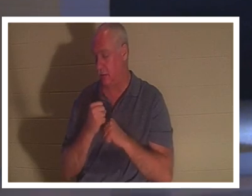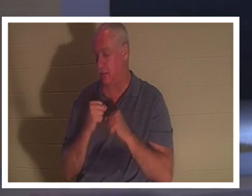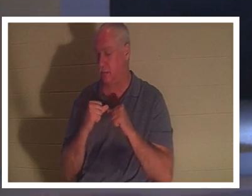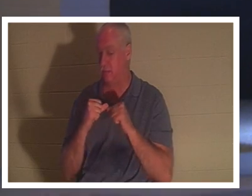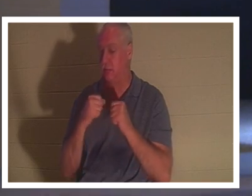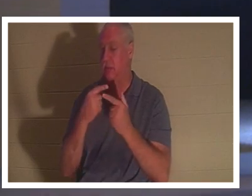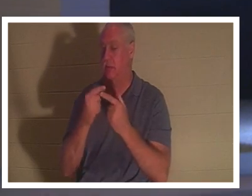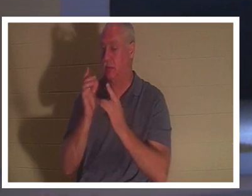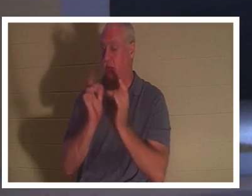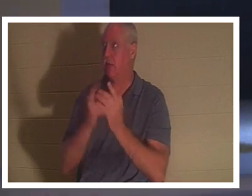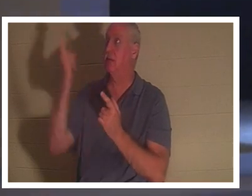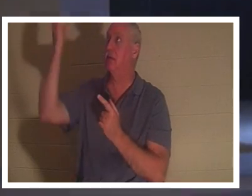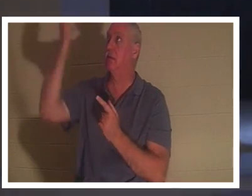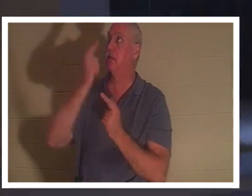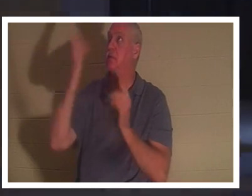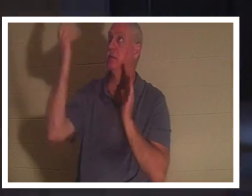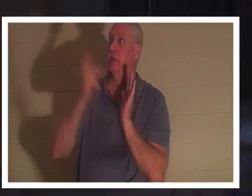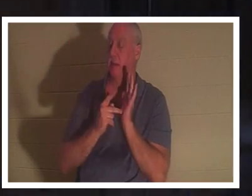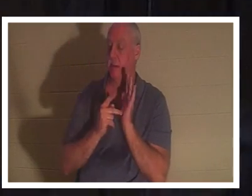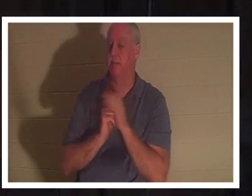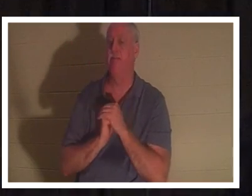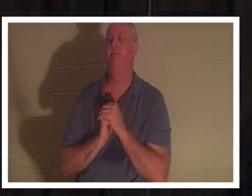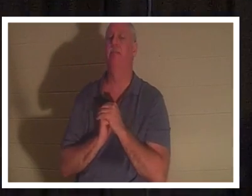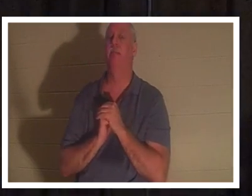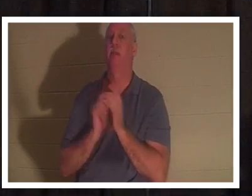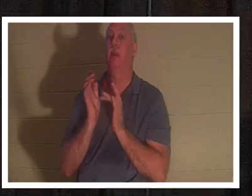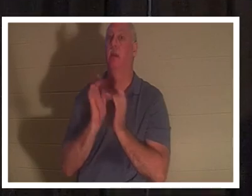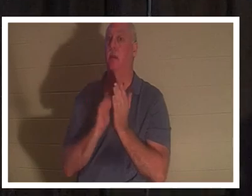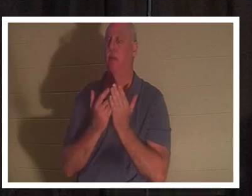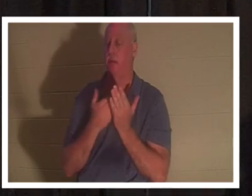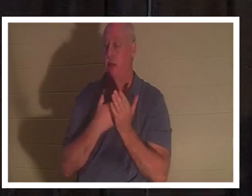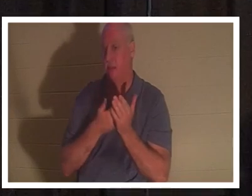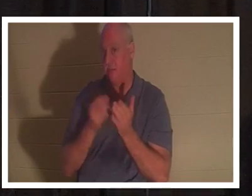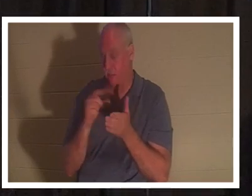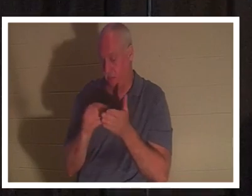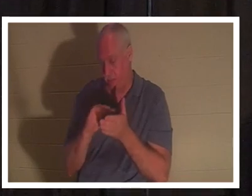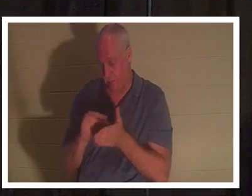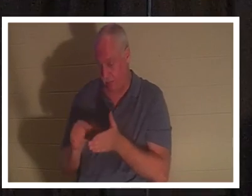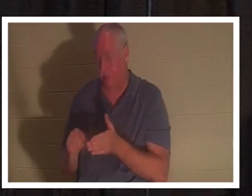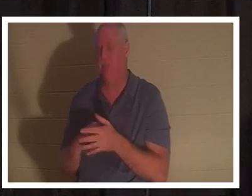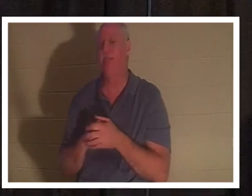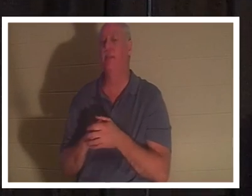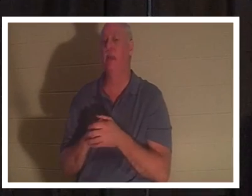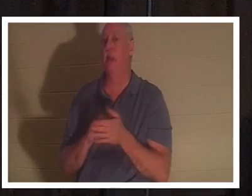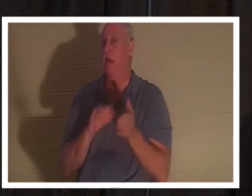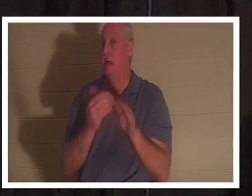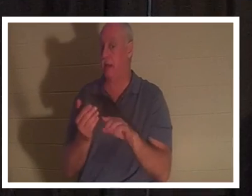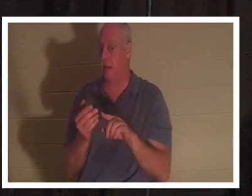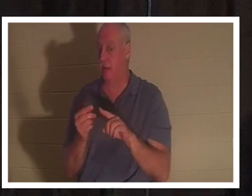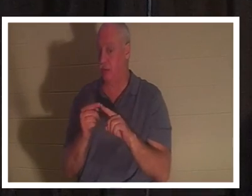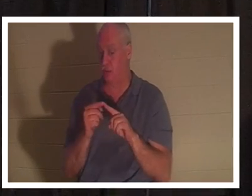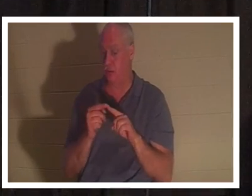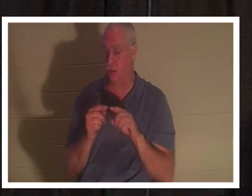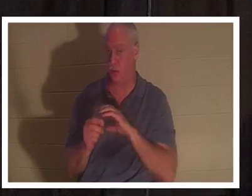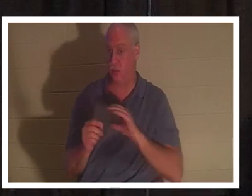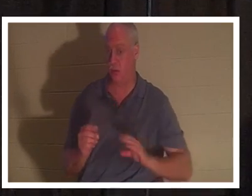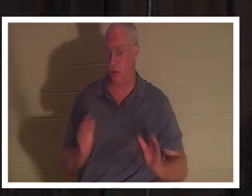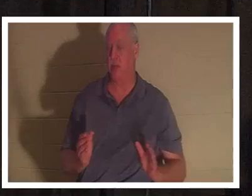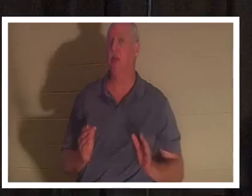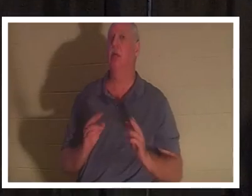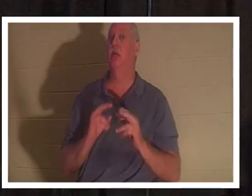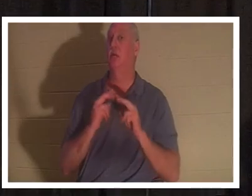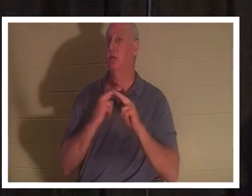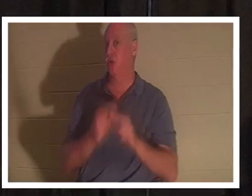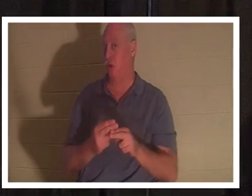В Библии есть несколько отрывков, где смерть христианина называется «сном». Например,